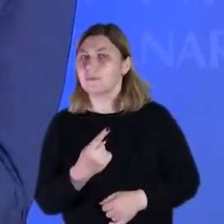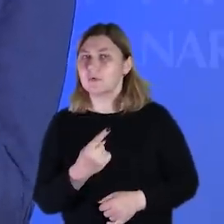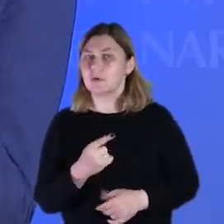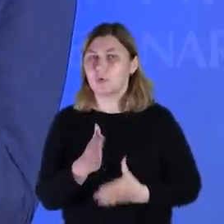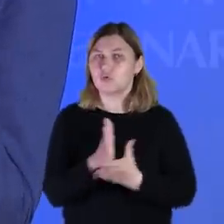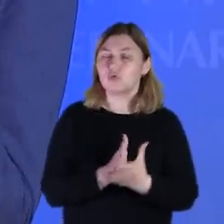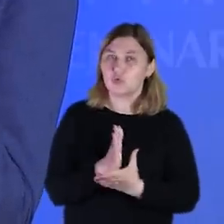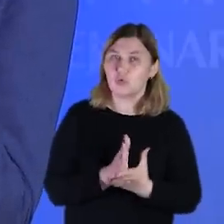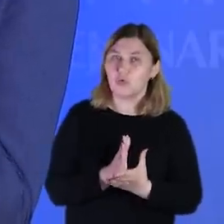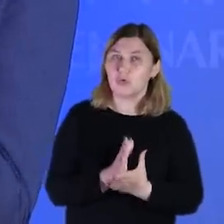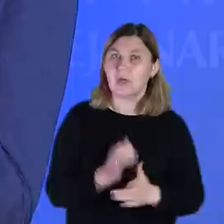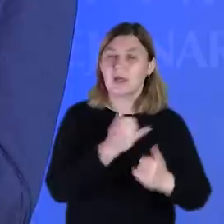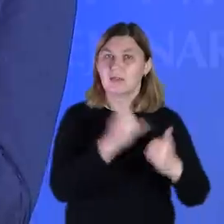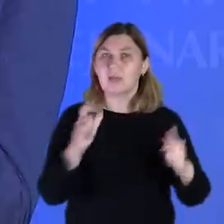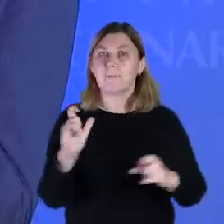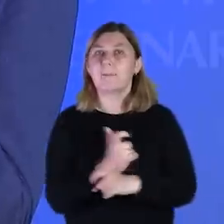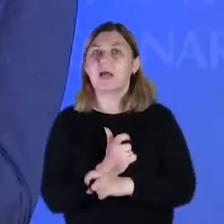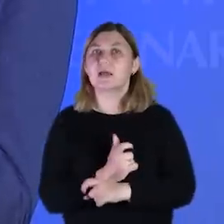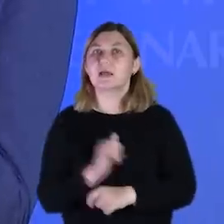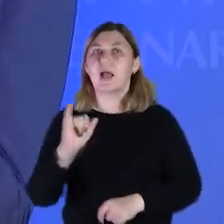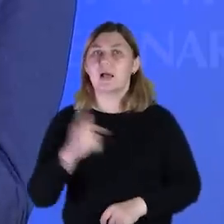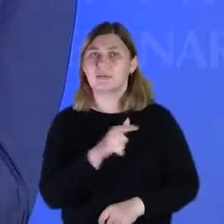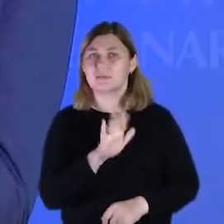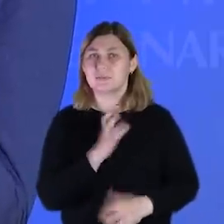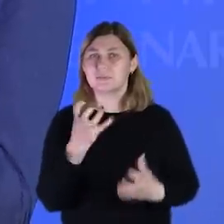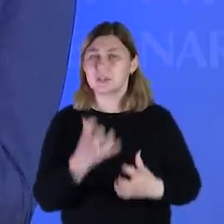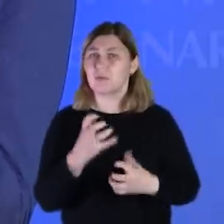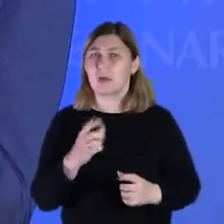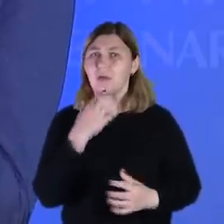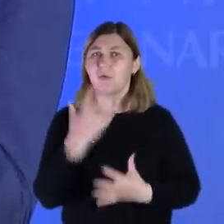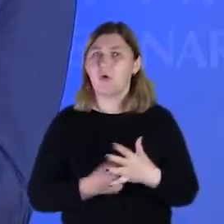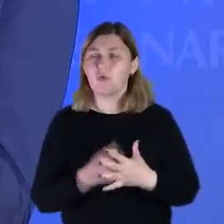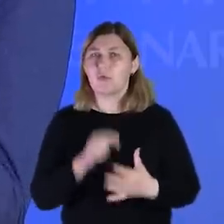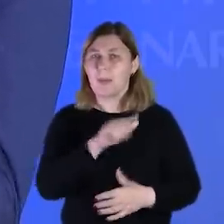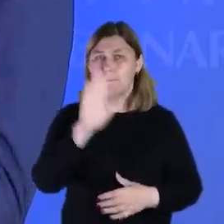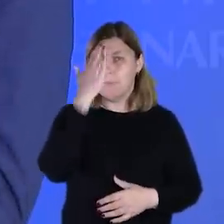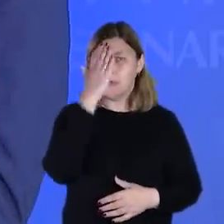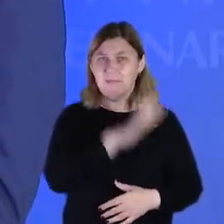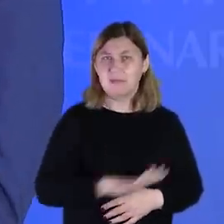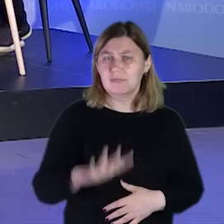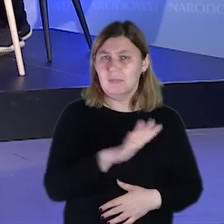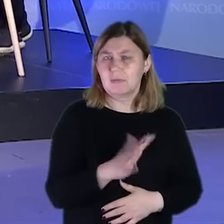służby innych państw jaki miały interes, żeby ten teren rozpoznawać?